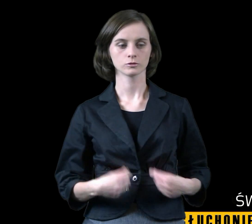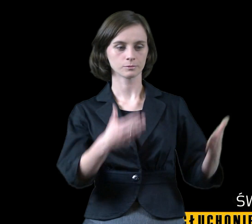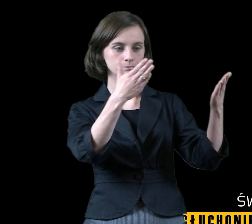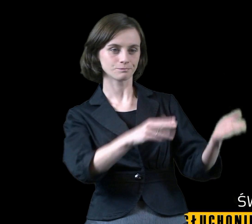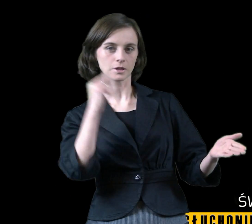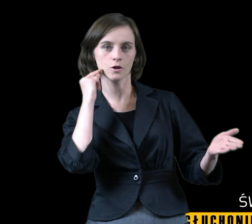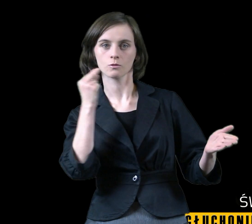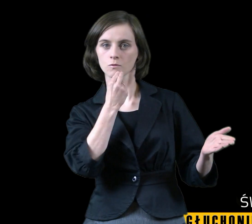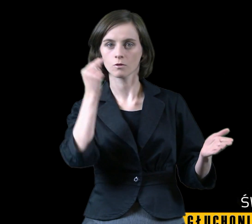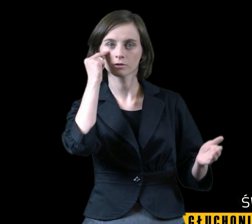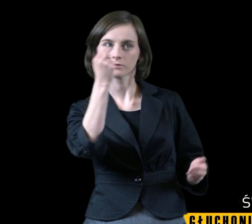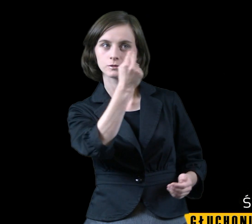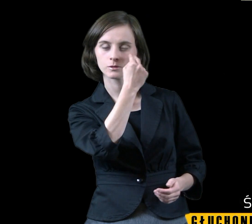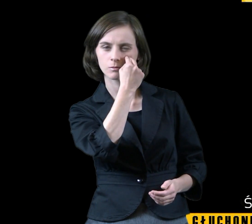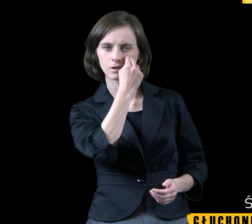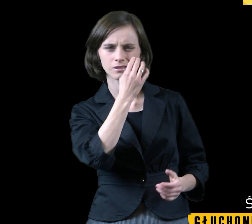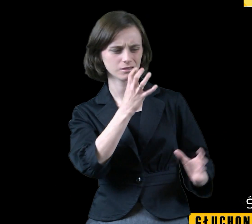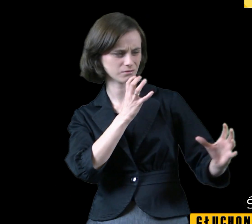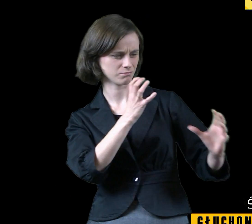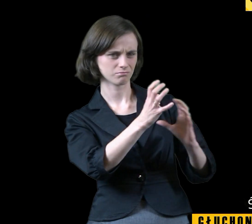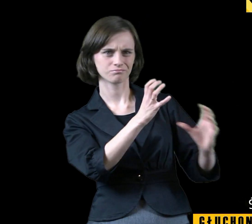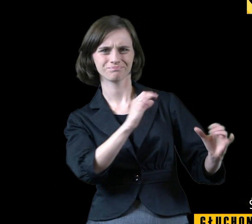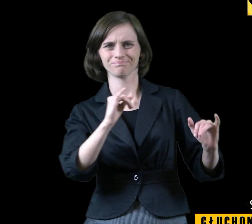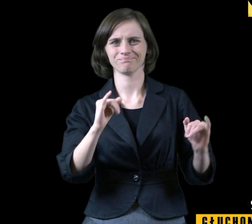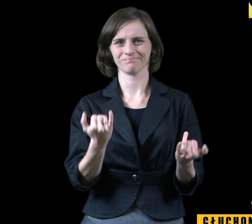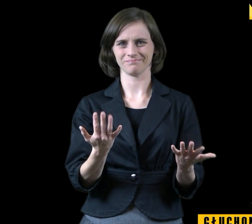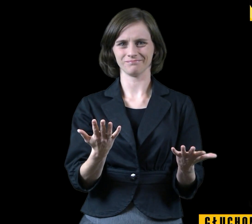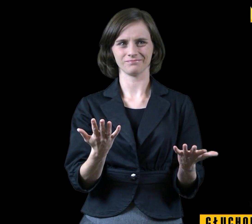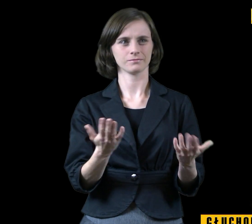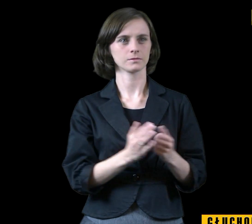Jak skomunikować się z osobą, która nie widzi i nie słyszy?